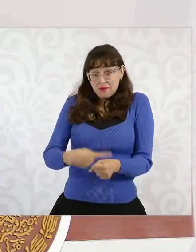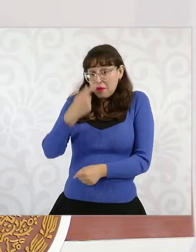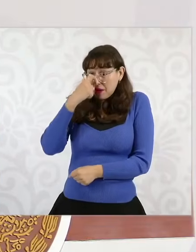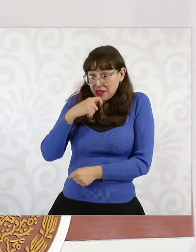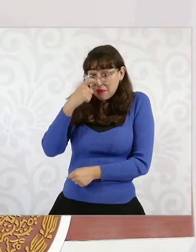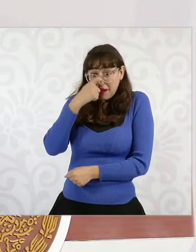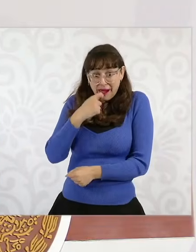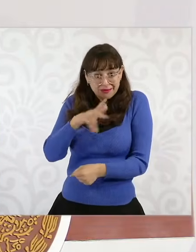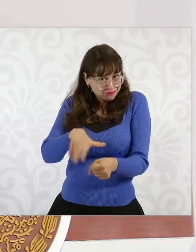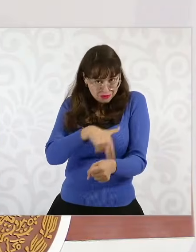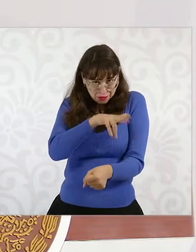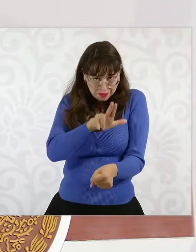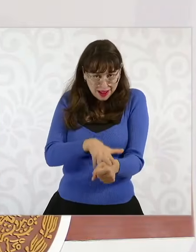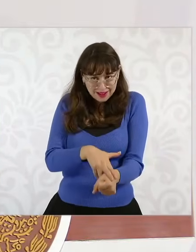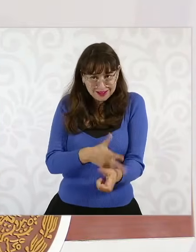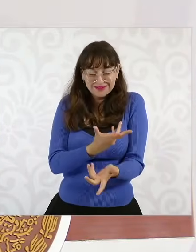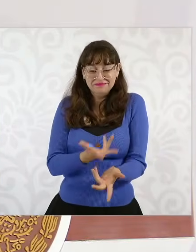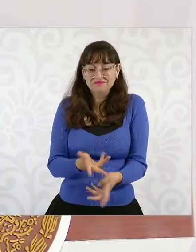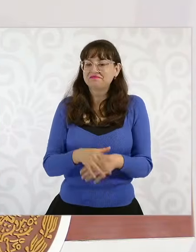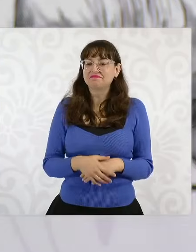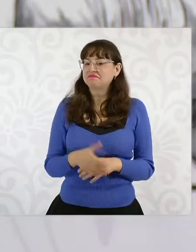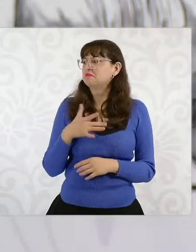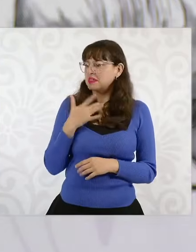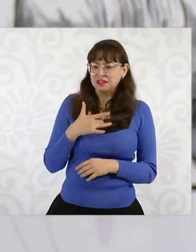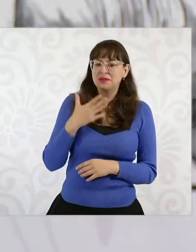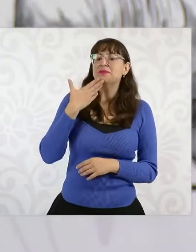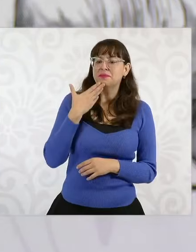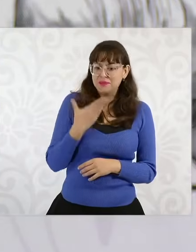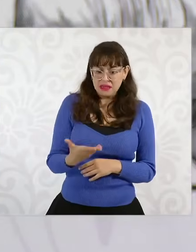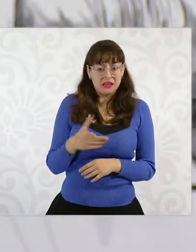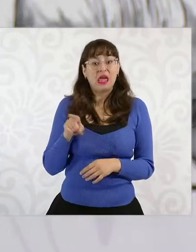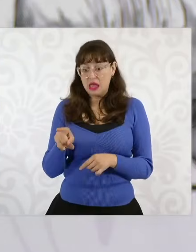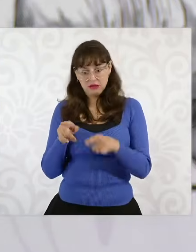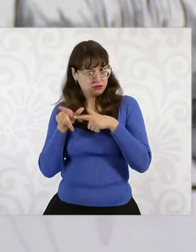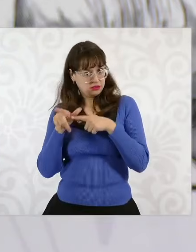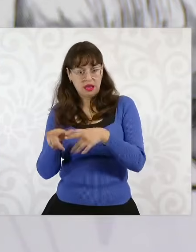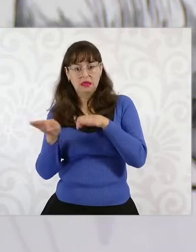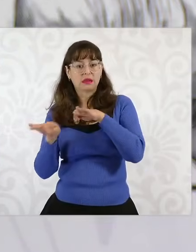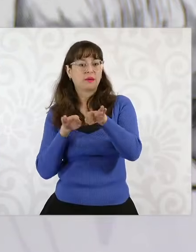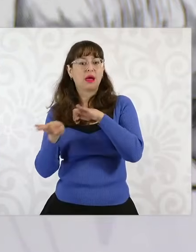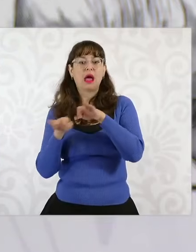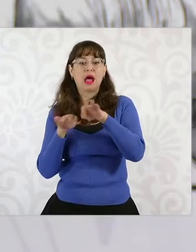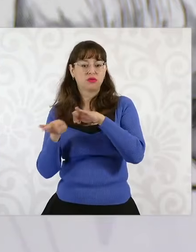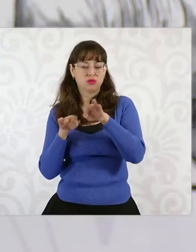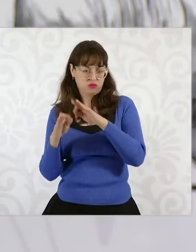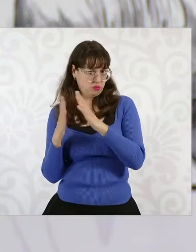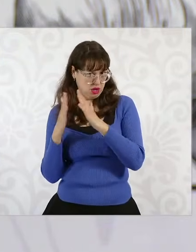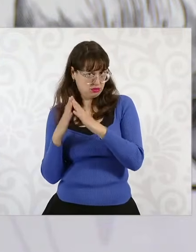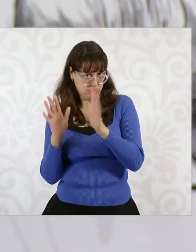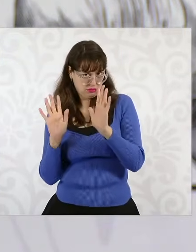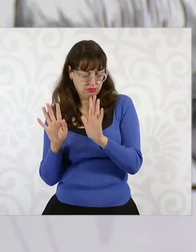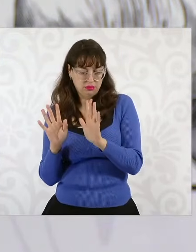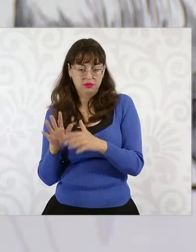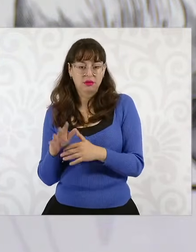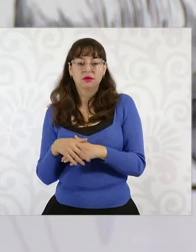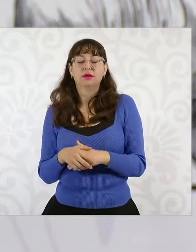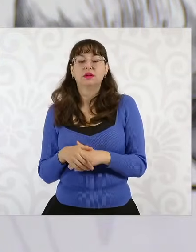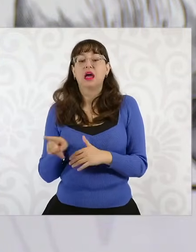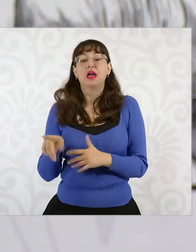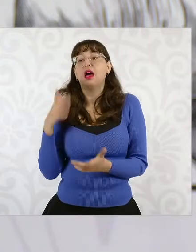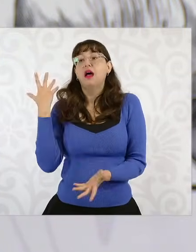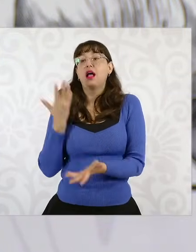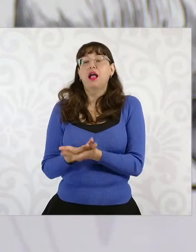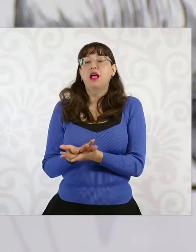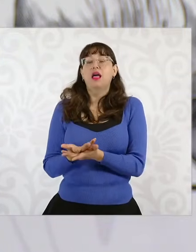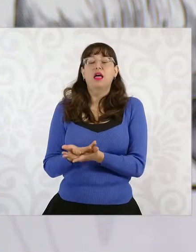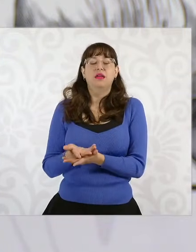que está bien que está haciend está siguiendo sus actividades. Este, no crean que eh está eh está